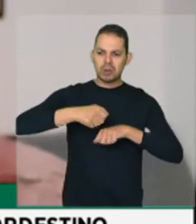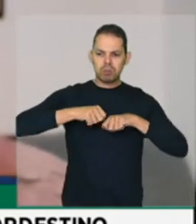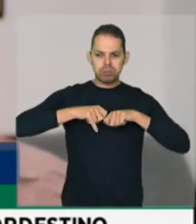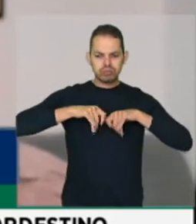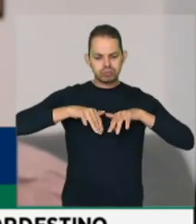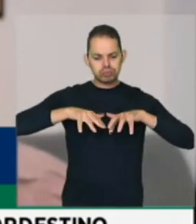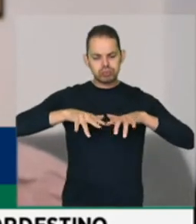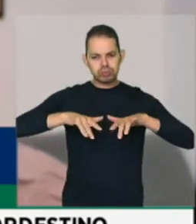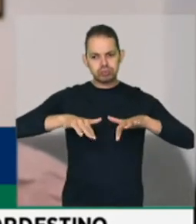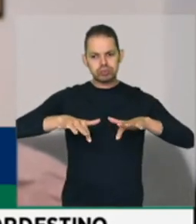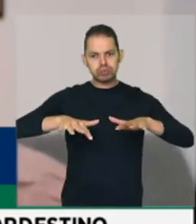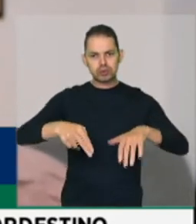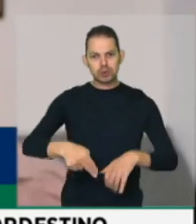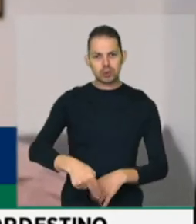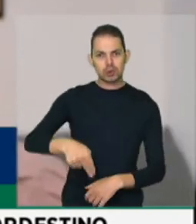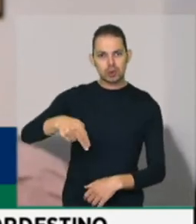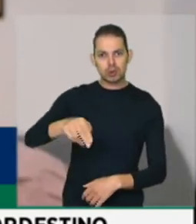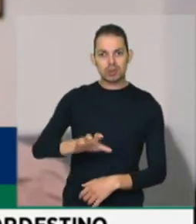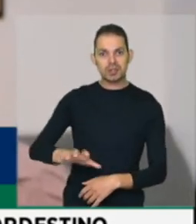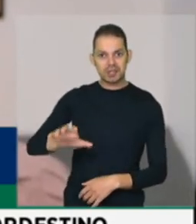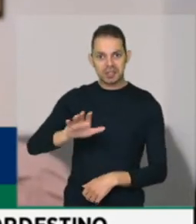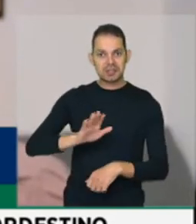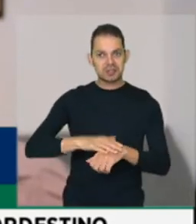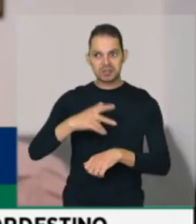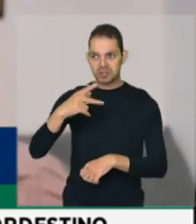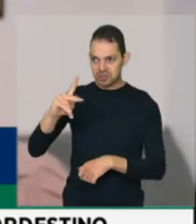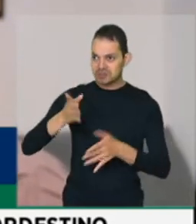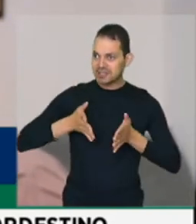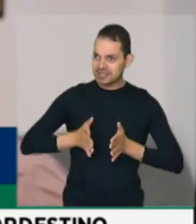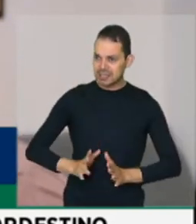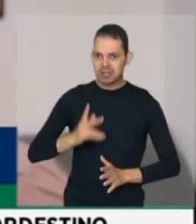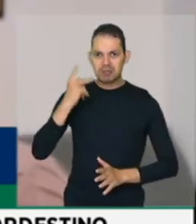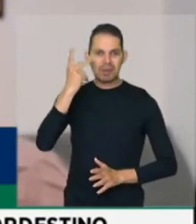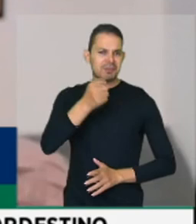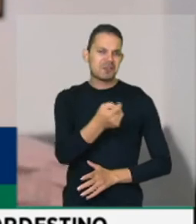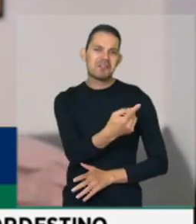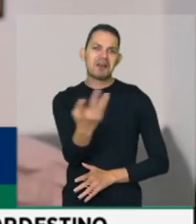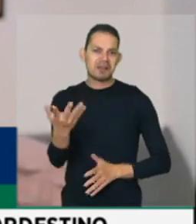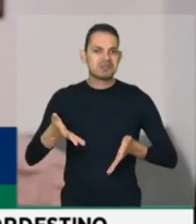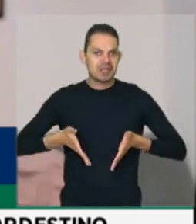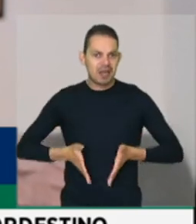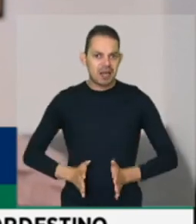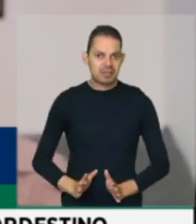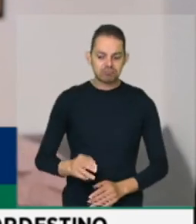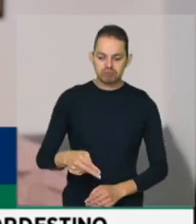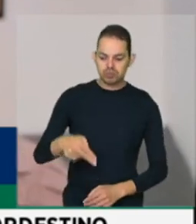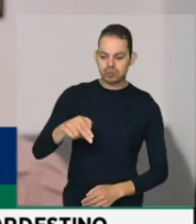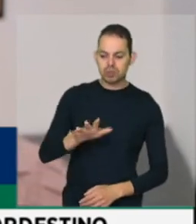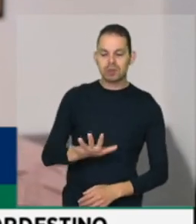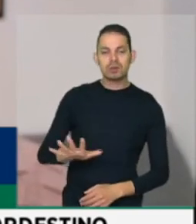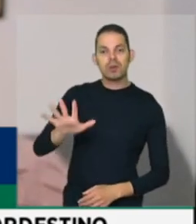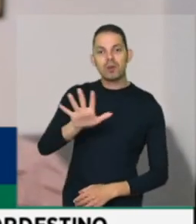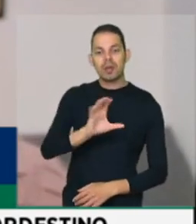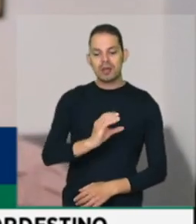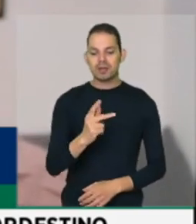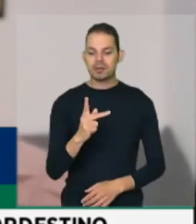GRANDE IMPACTO NA COSTA DO NORDESTE NA SUA TERRA NA TERRA DE TANTOS PARLAMENTARES DA CASA FOI UMA CPI PEDIDA PELO